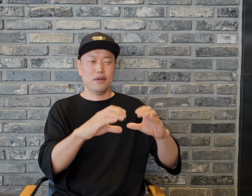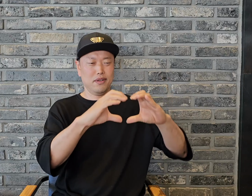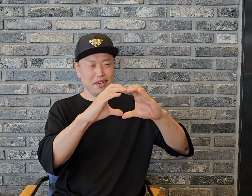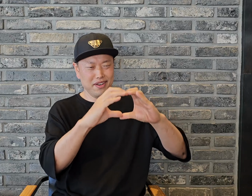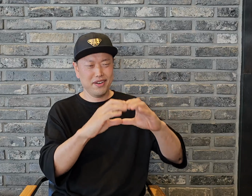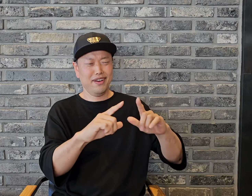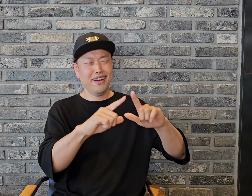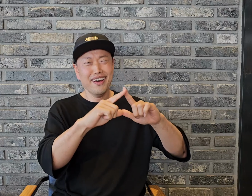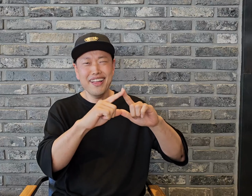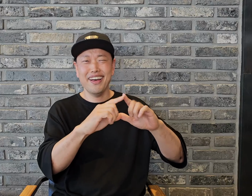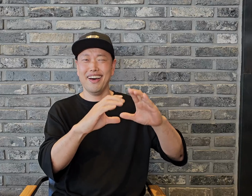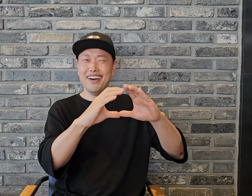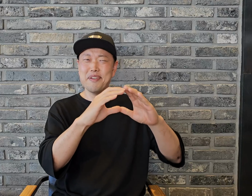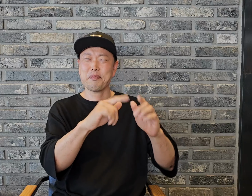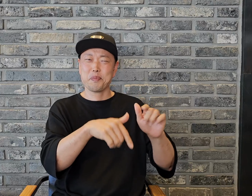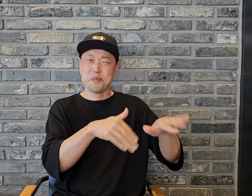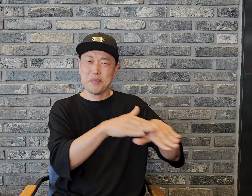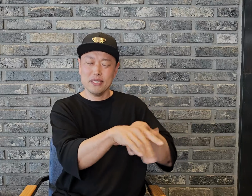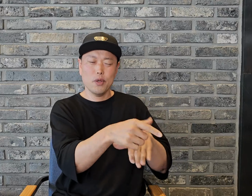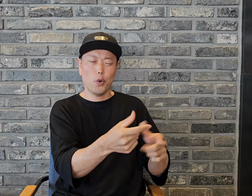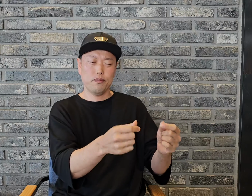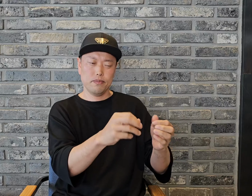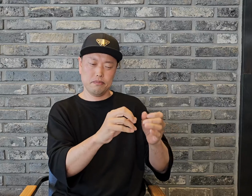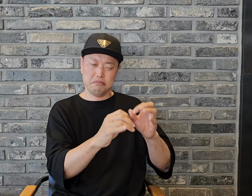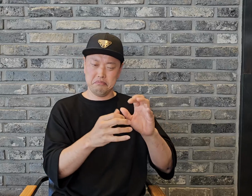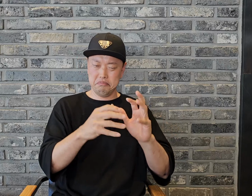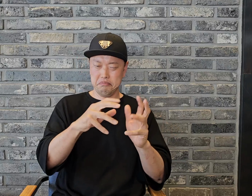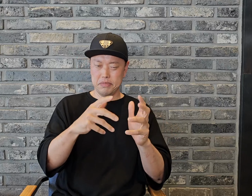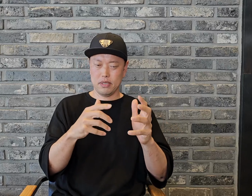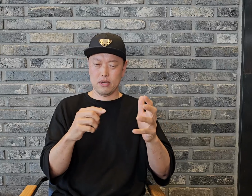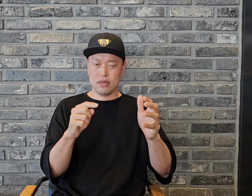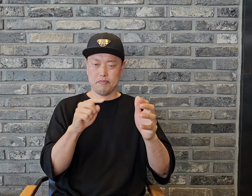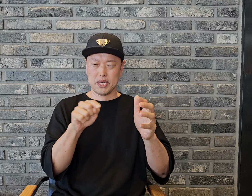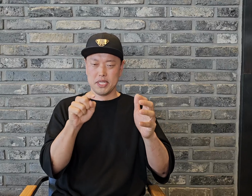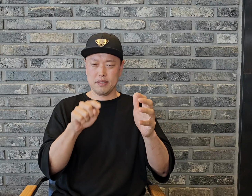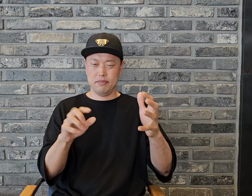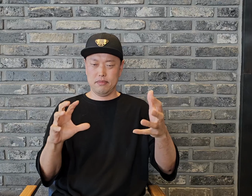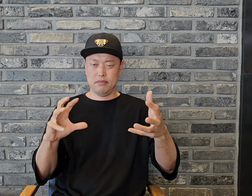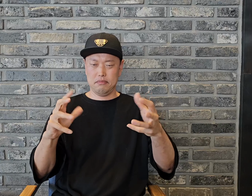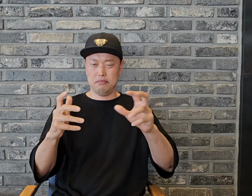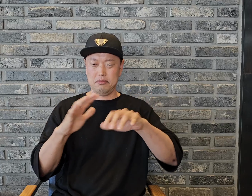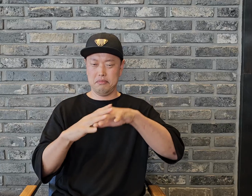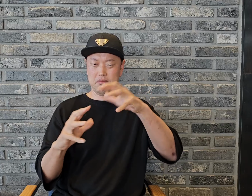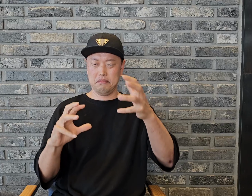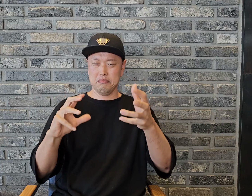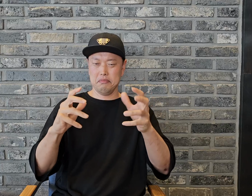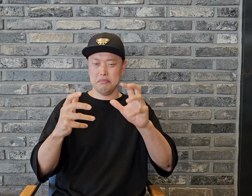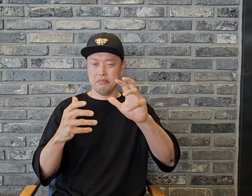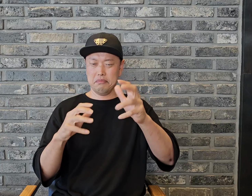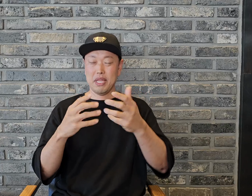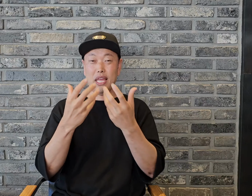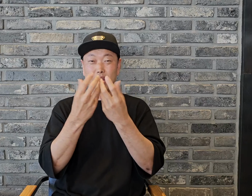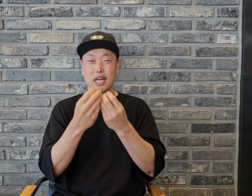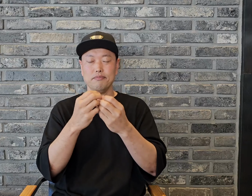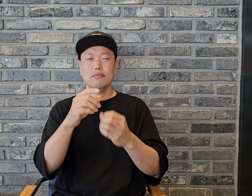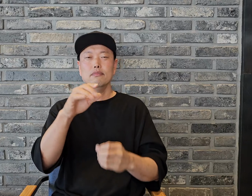表現方法は違いますよね？ 手話をこのように構成してみましょう。 例を挙げてみましょう。